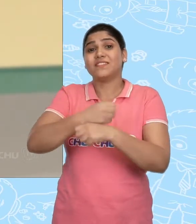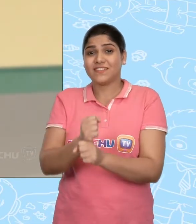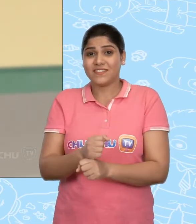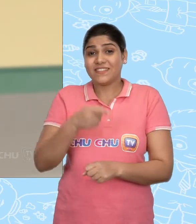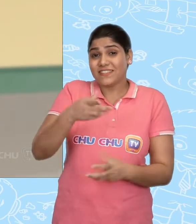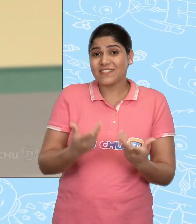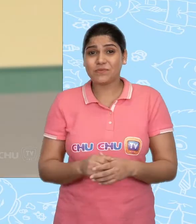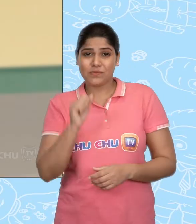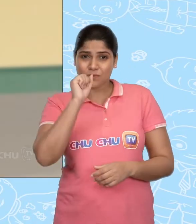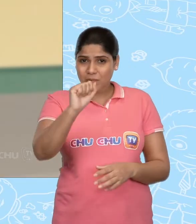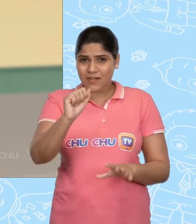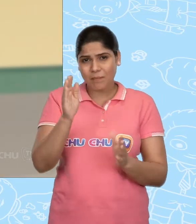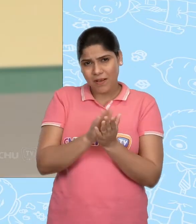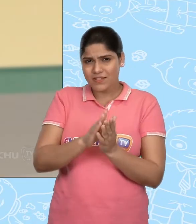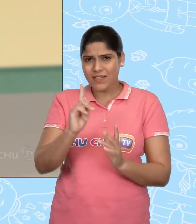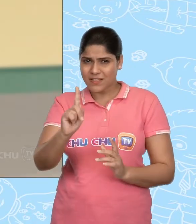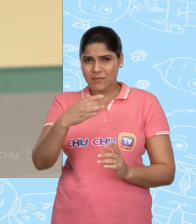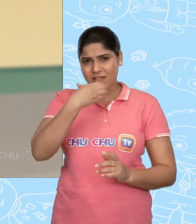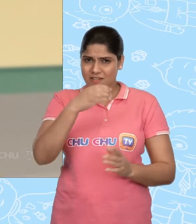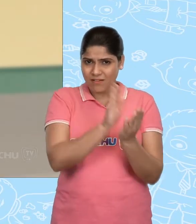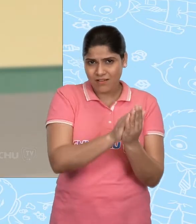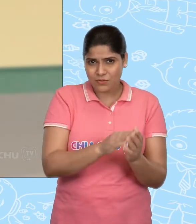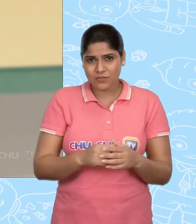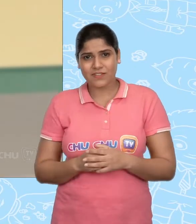इस तरह से तुम्हारे पास अपने लिए पूरा एक pizza होगा